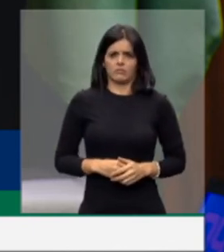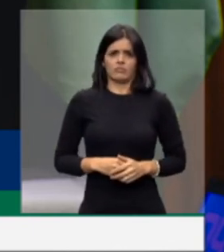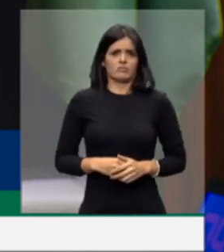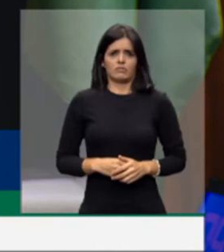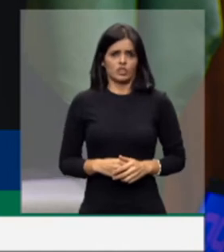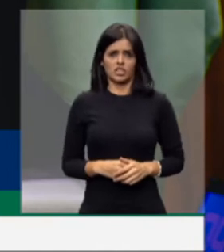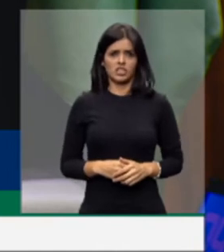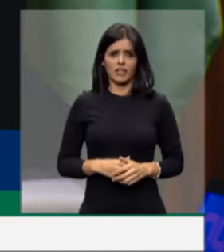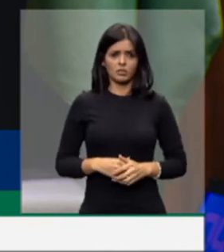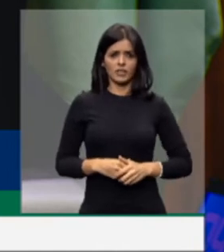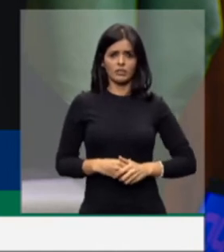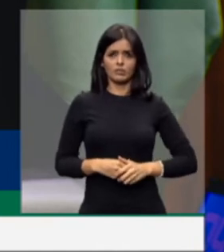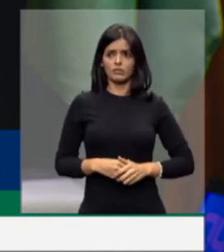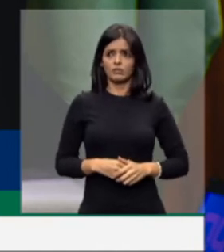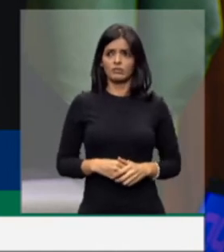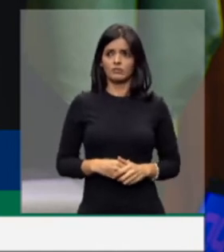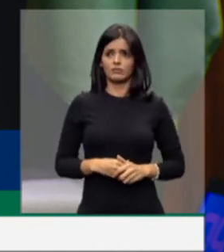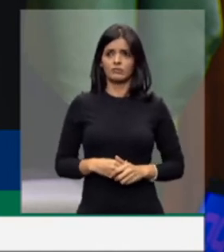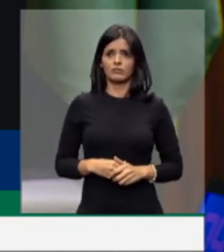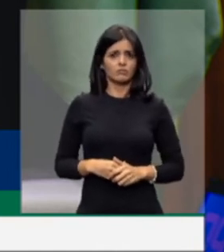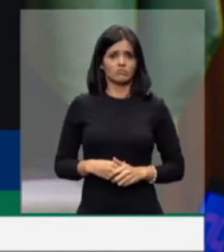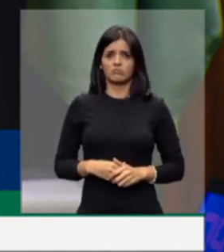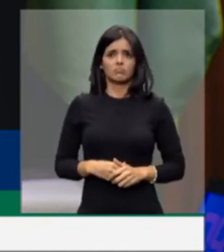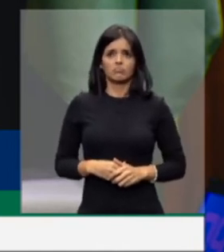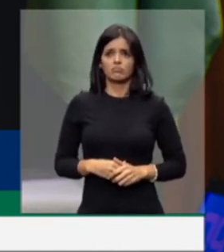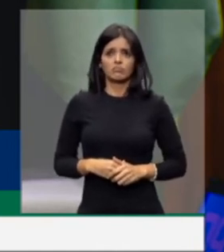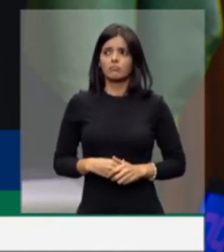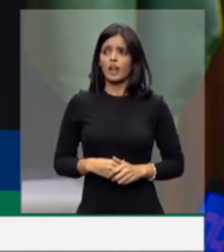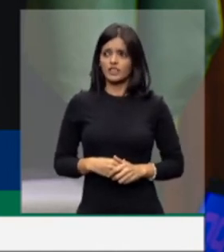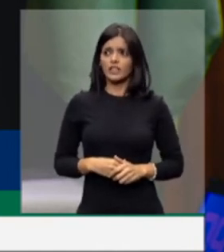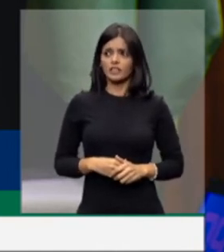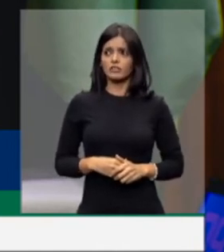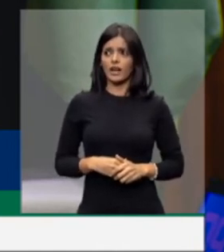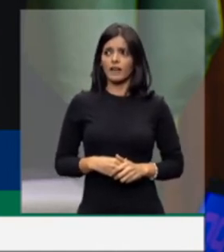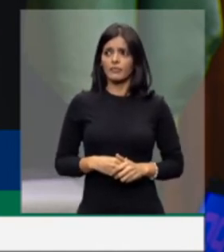UNIÃO DE 10 PARA 23%. CONSEGUIMOS AMPLIAR A PARTICIPAÇÃO DOS